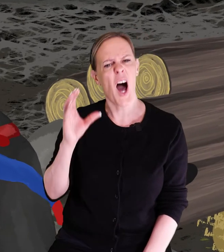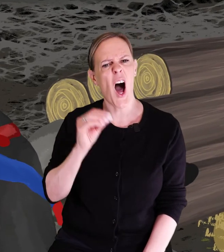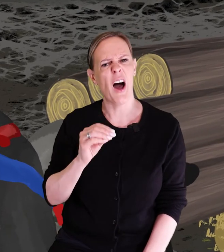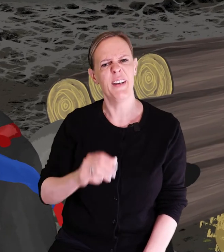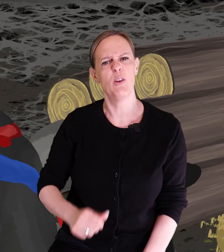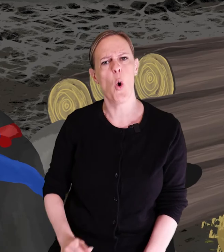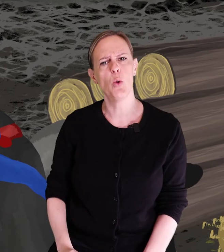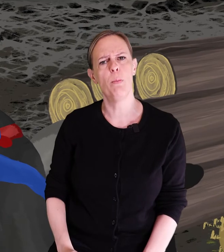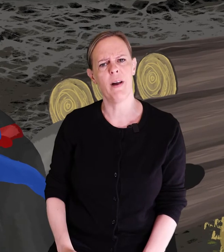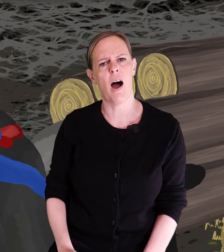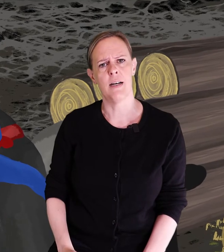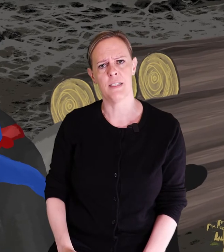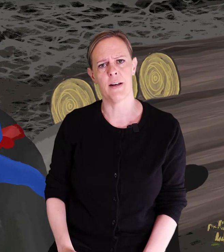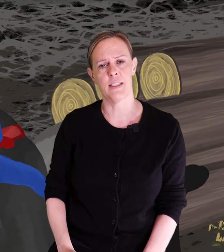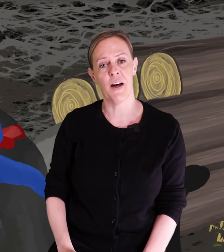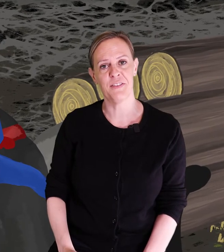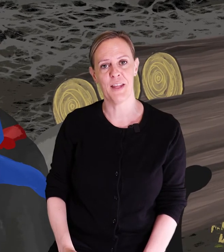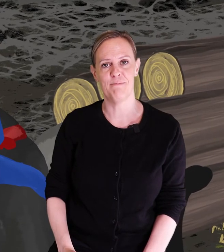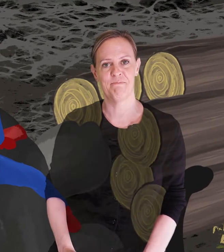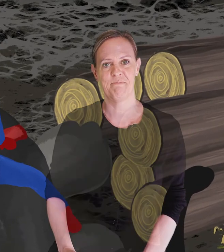ja... det går nog bra svarar Svante